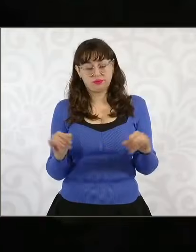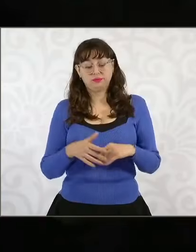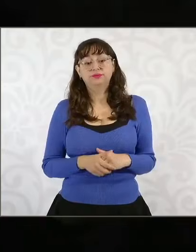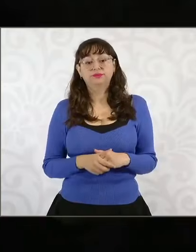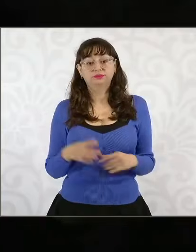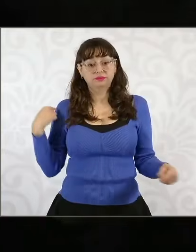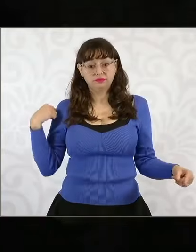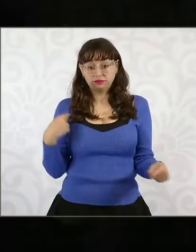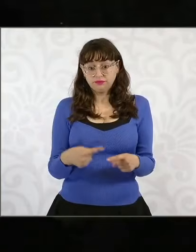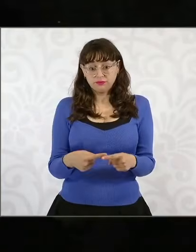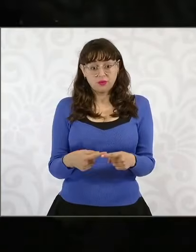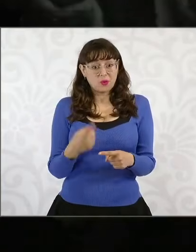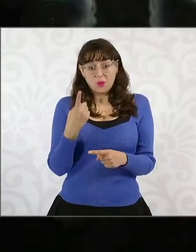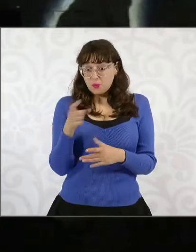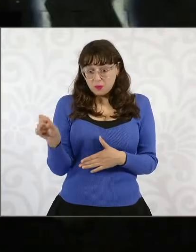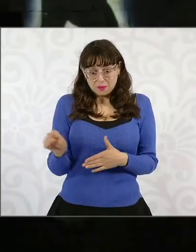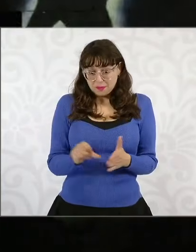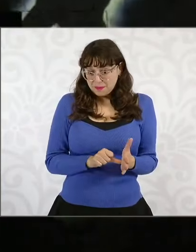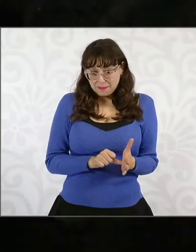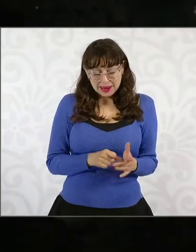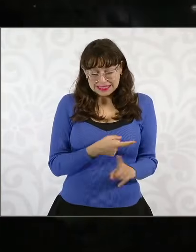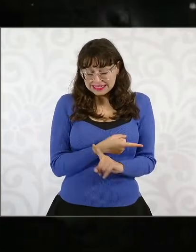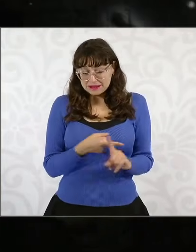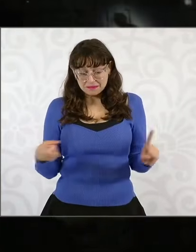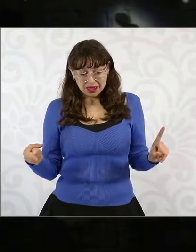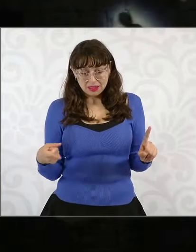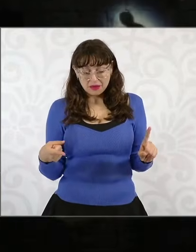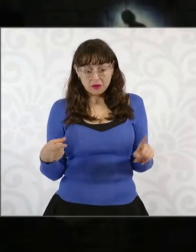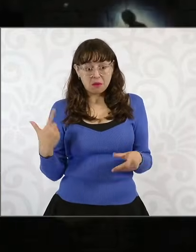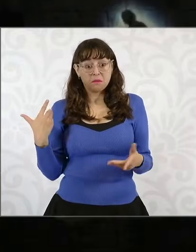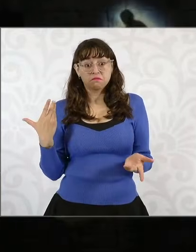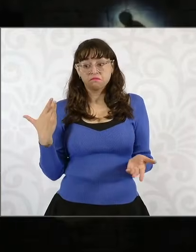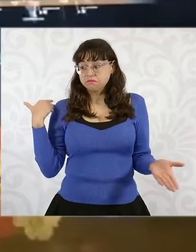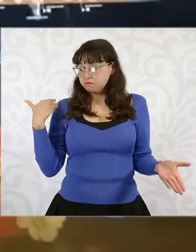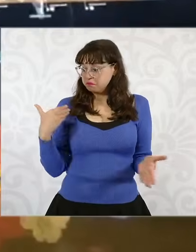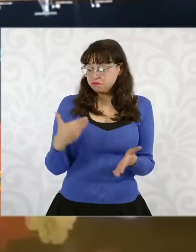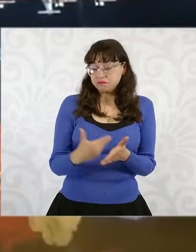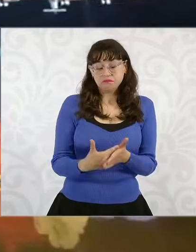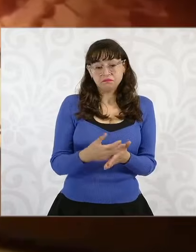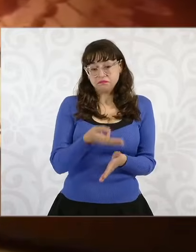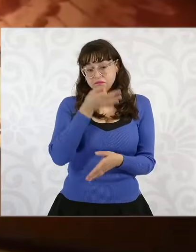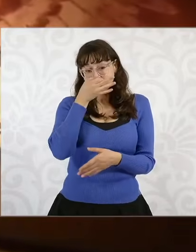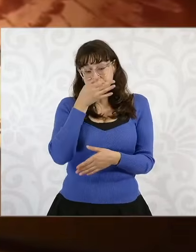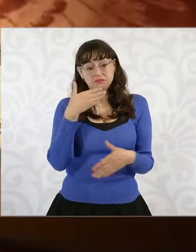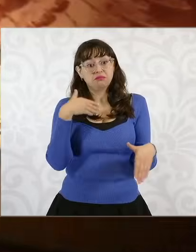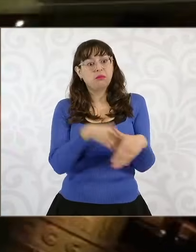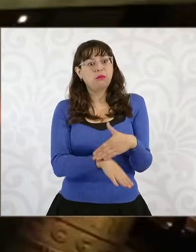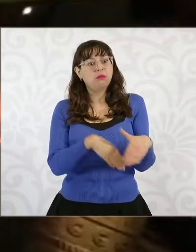a un mes, casi un mes y medio de que se inauguró la exposición, llevamos ya 300,000